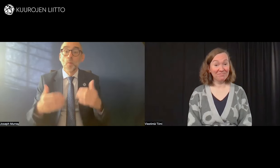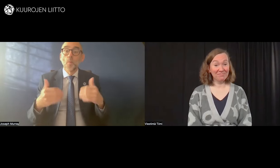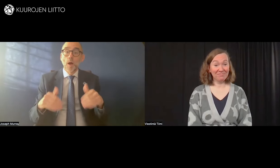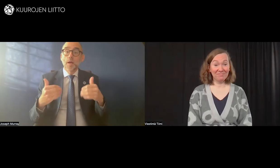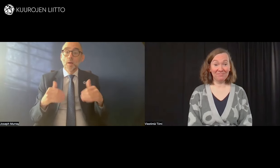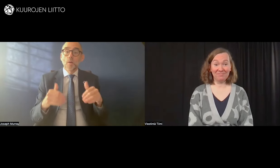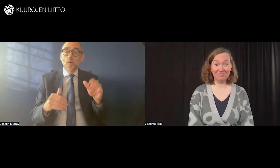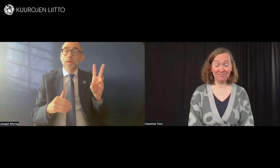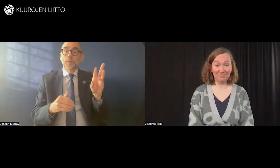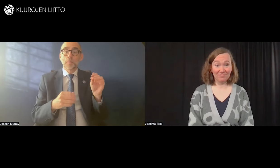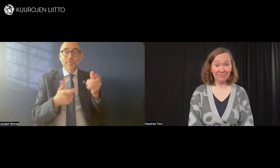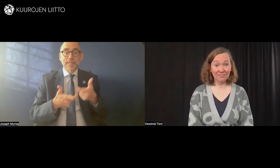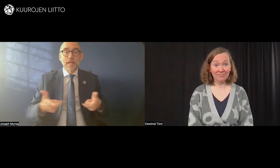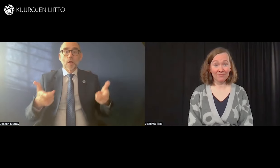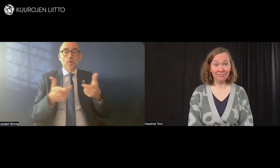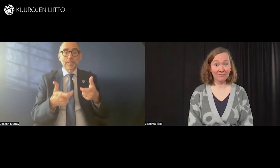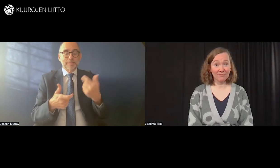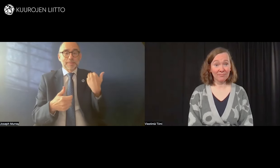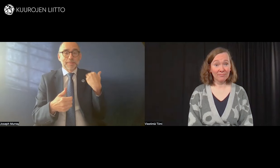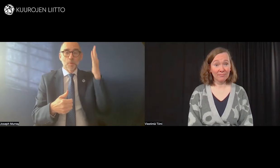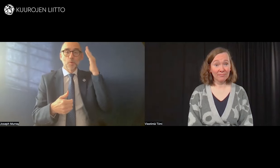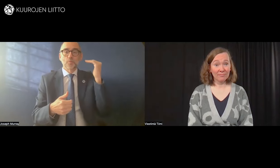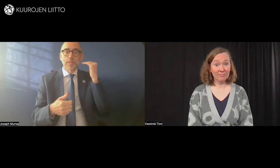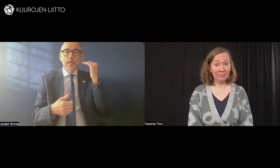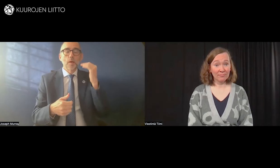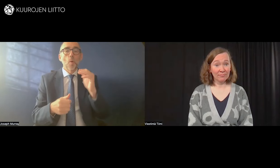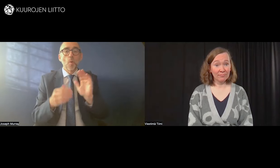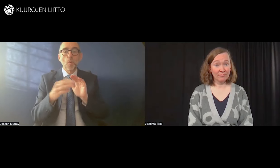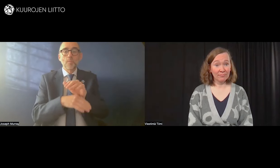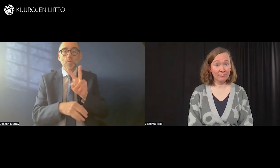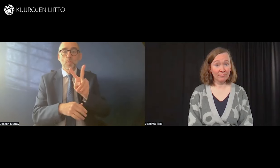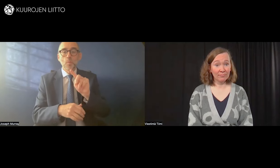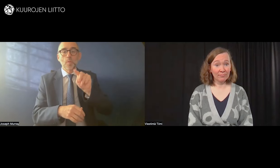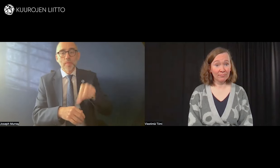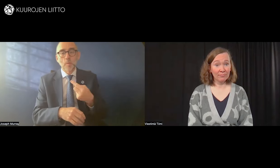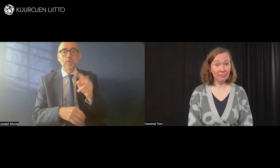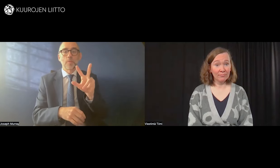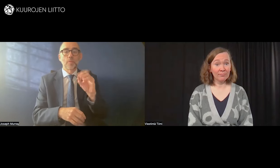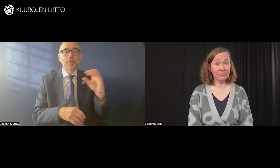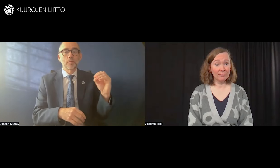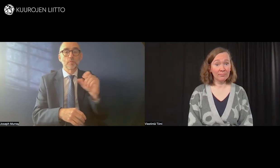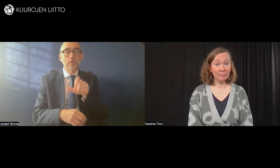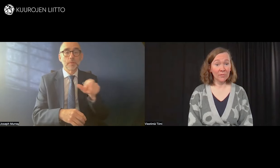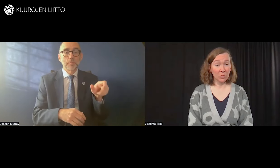Kyllä, Etelä-Korean kongressiin osallistui kaikkiaan noin 2,300 ihmistä.